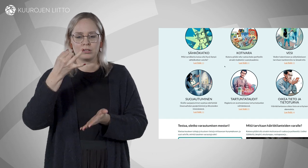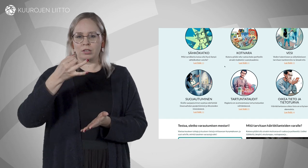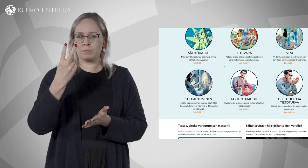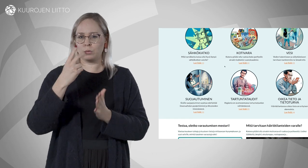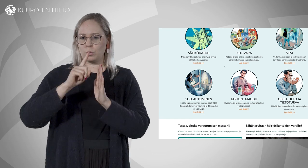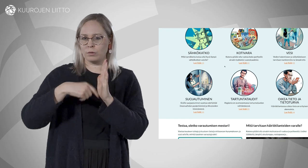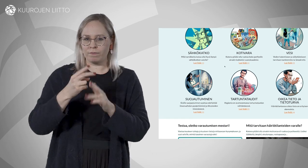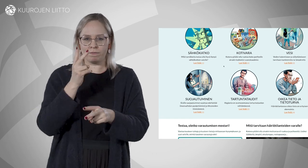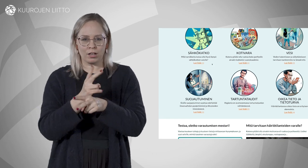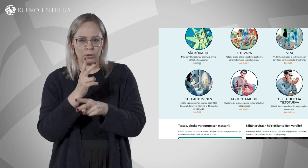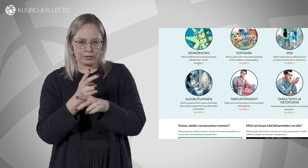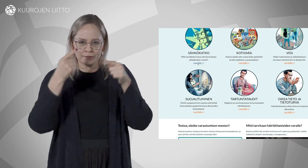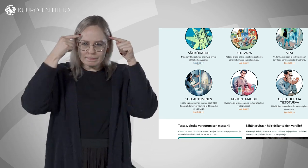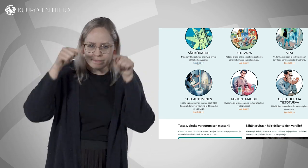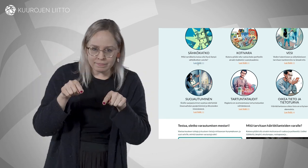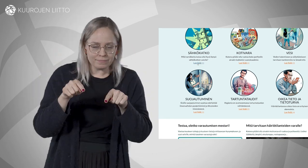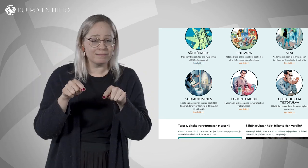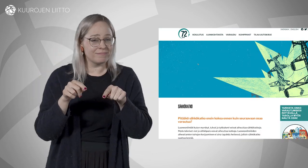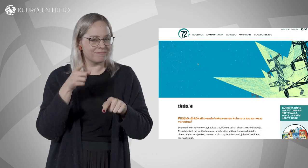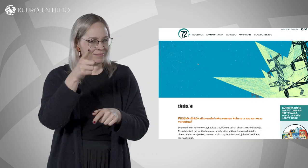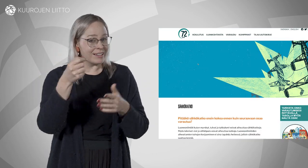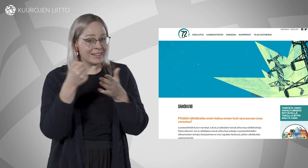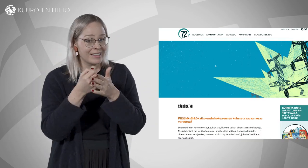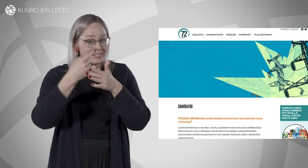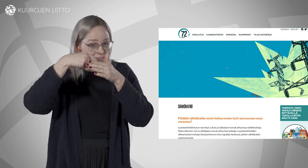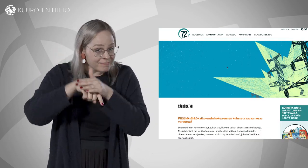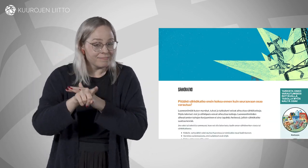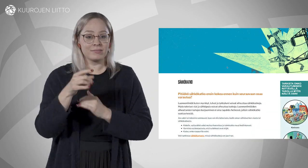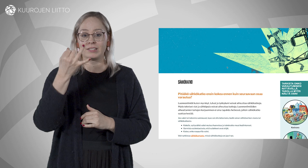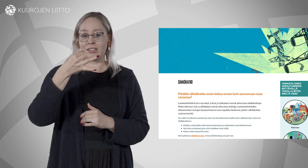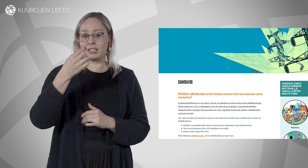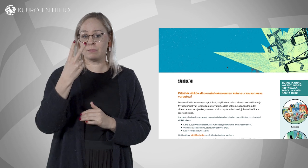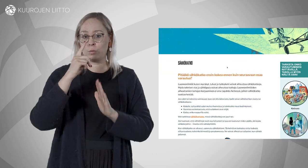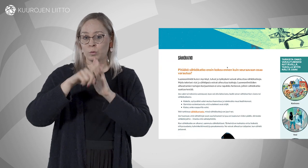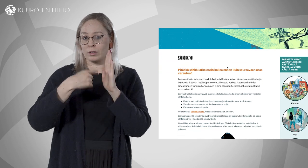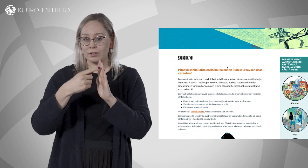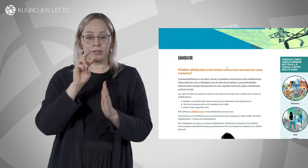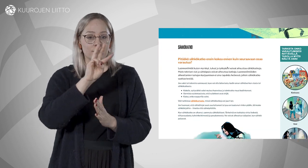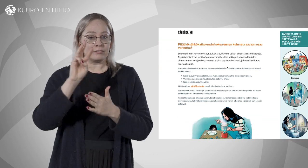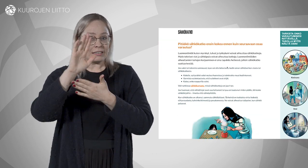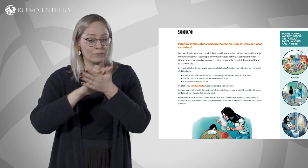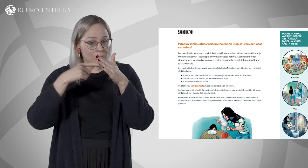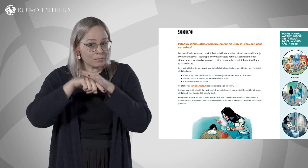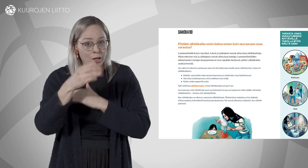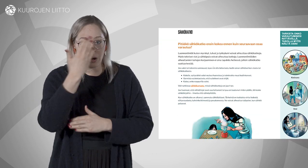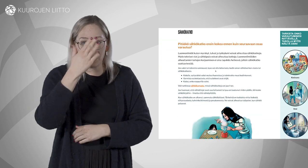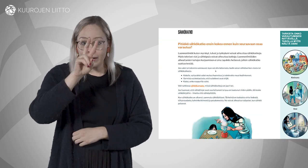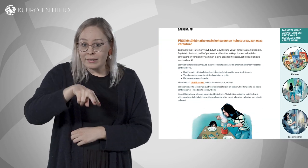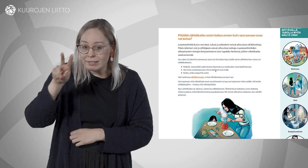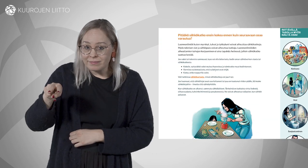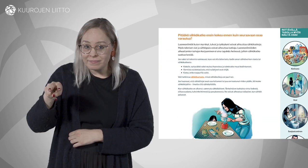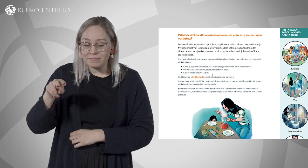72 tunnin varautumisen suhteen, kannattaa käydä lukemassa 72tuntia.fi-sivustoa.